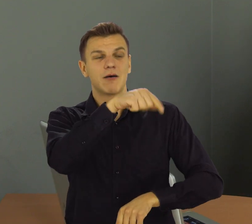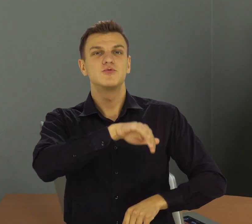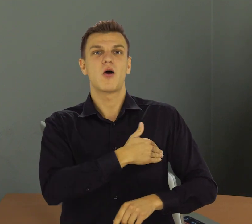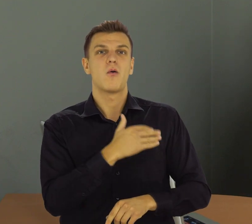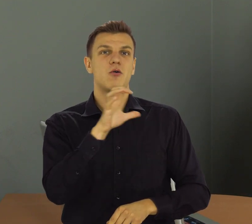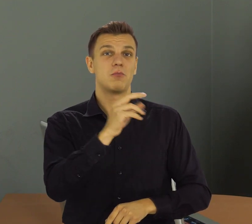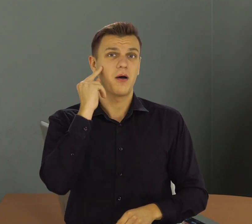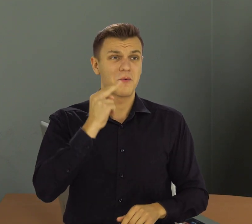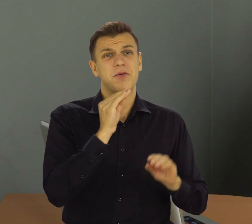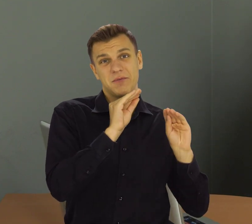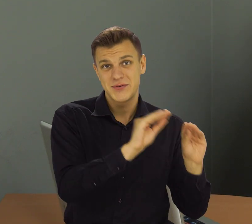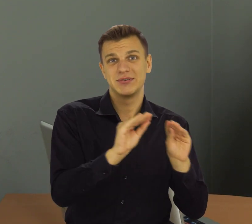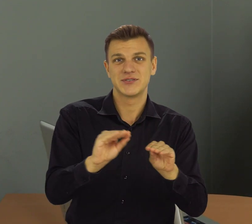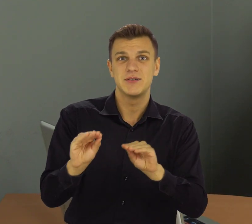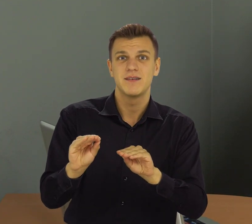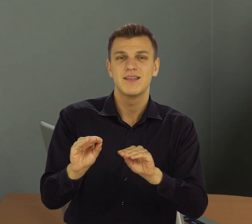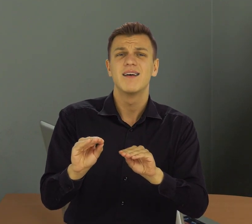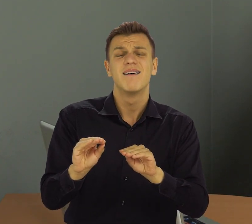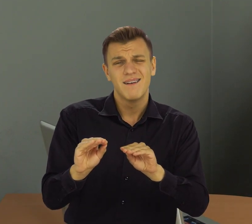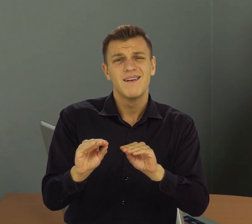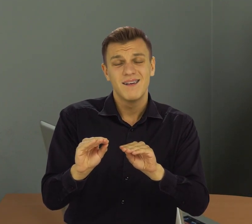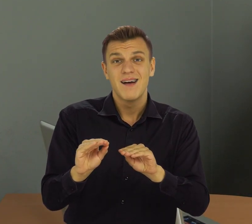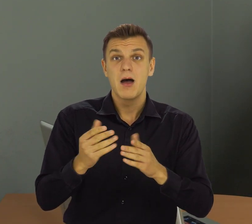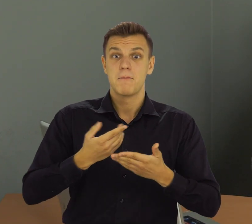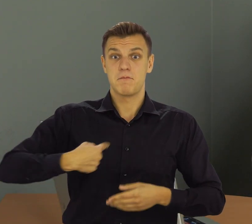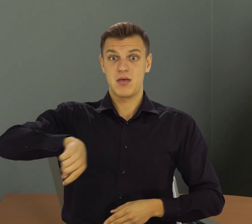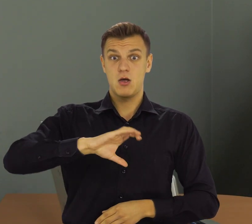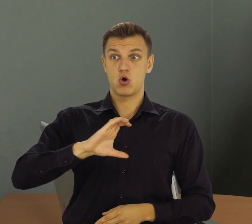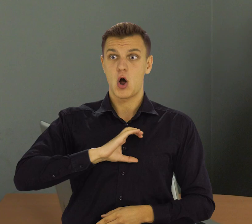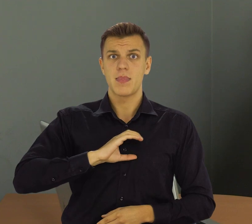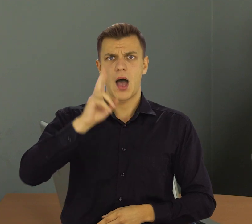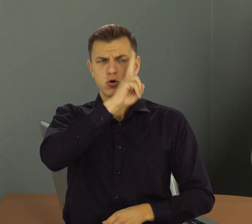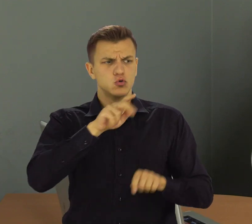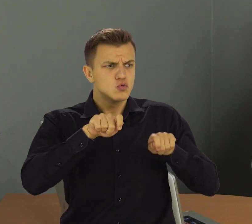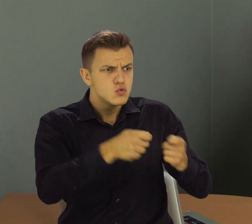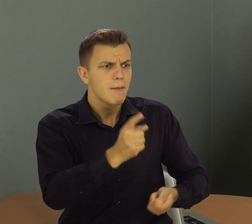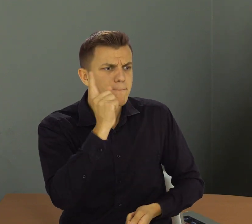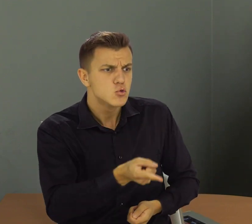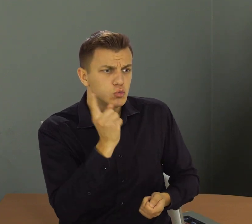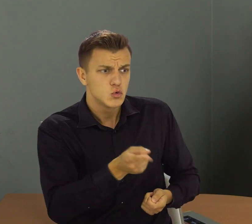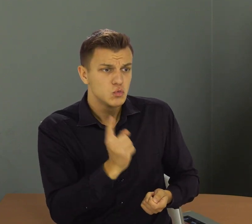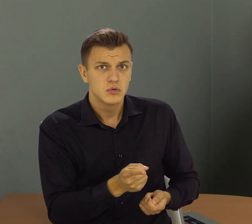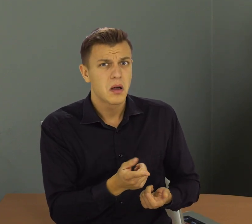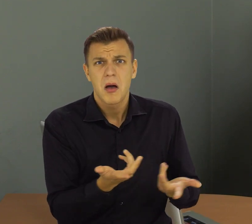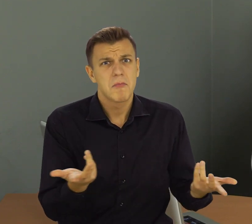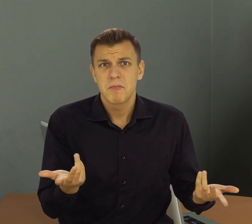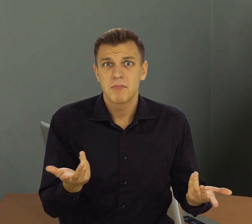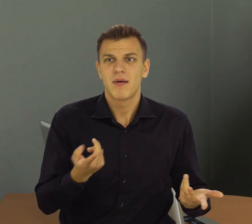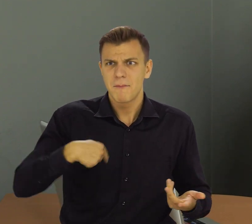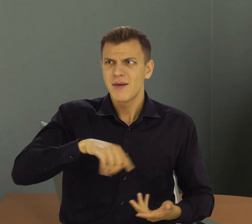Dowodzi to tego, że nie byliśmy do niczego zmuszani, robiliśmy, i robimy to z przyjemnością,